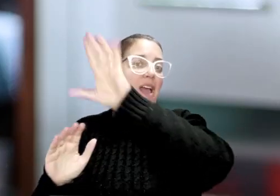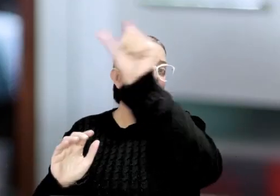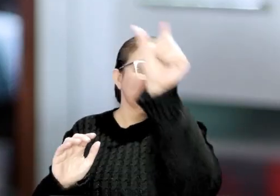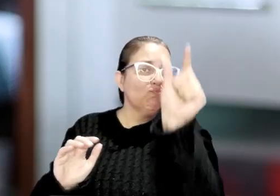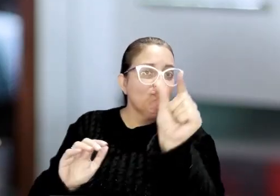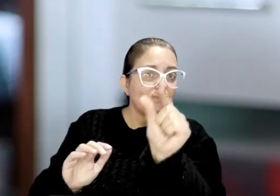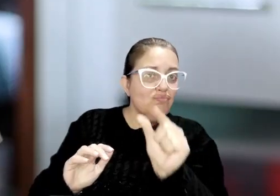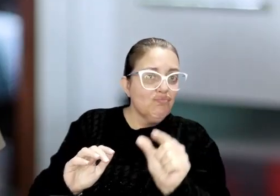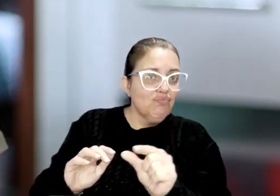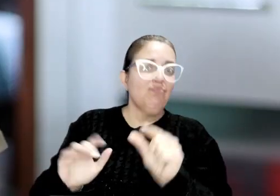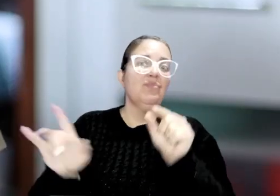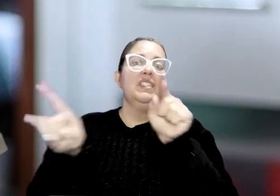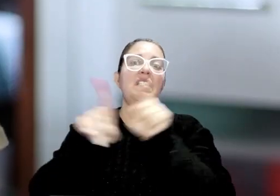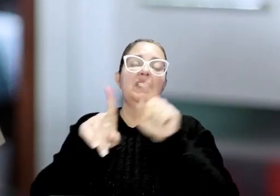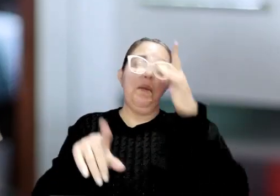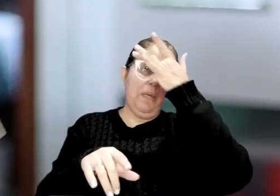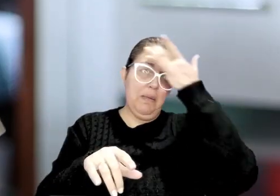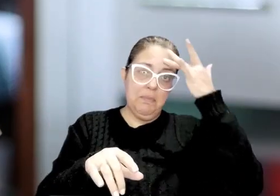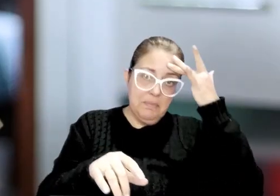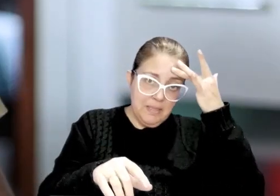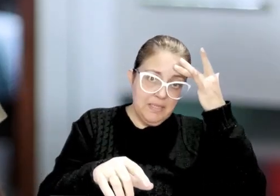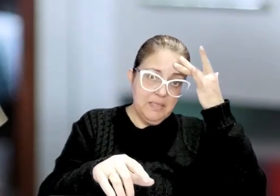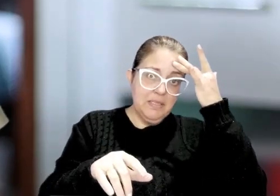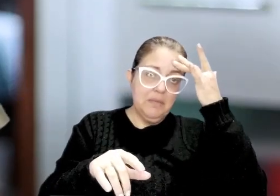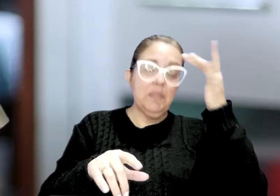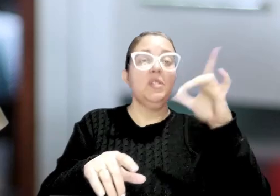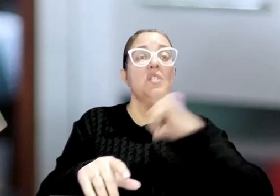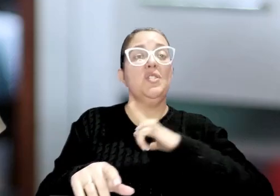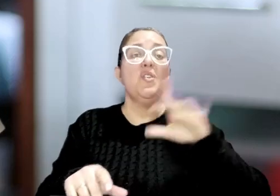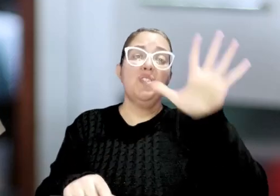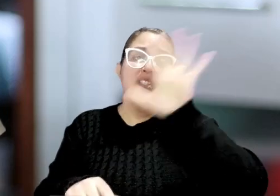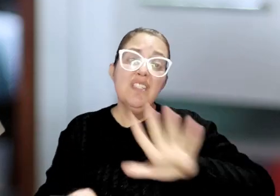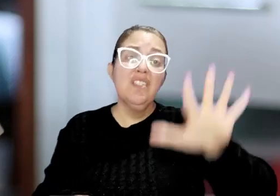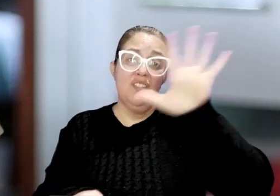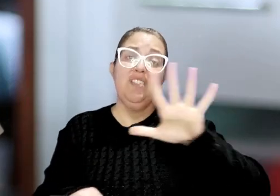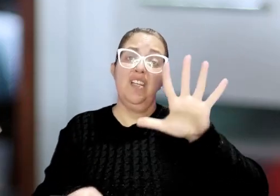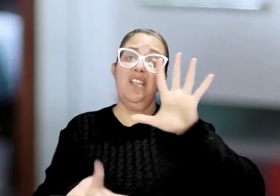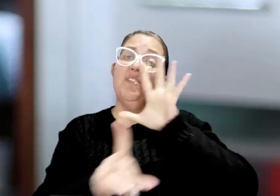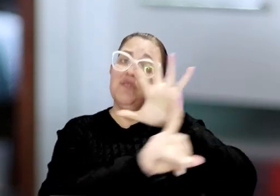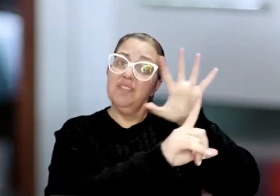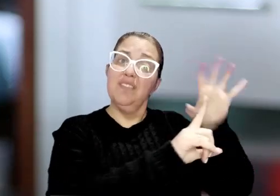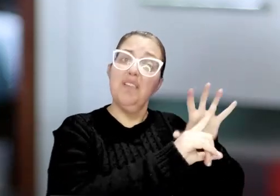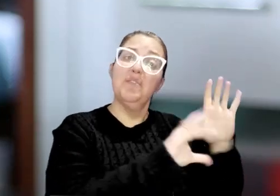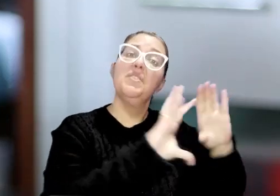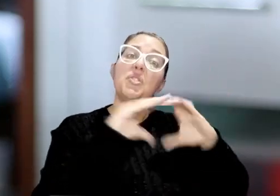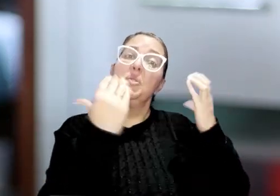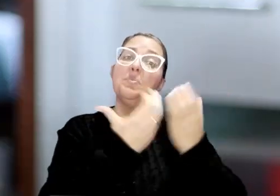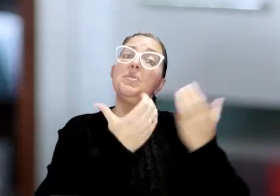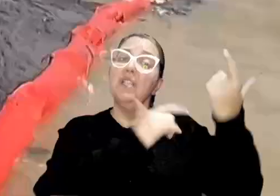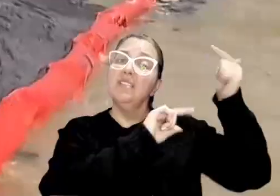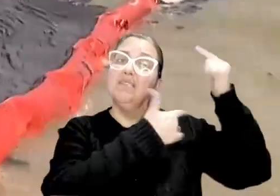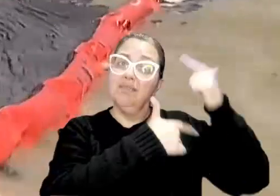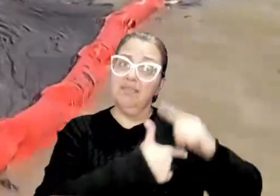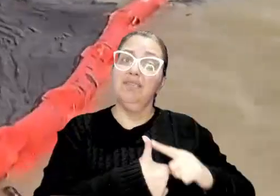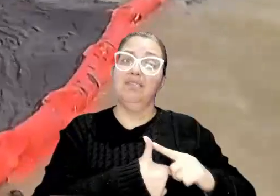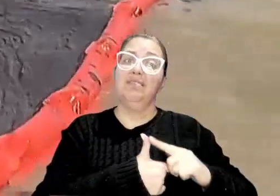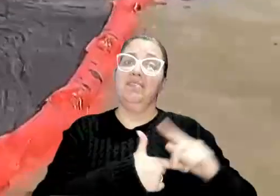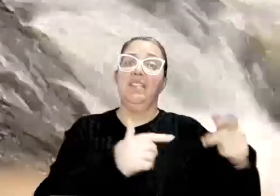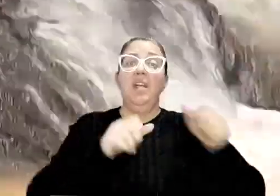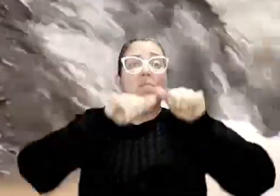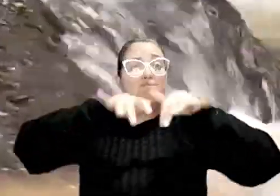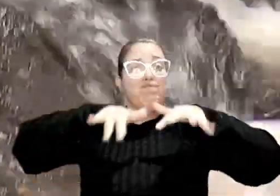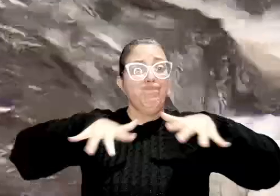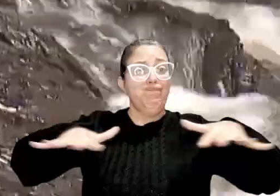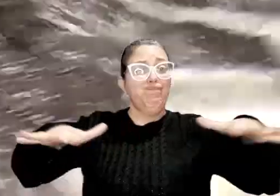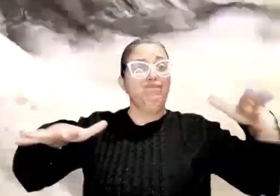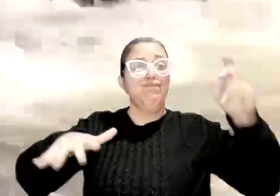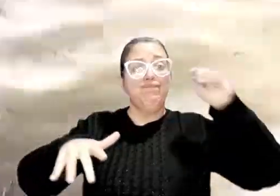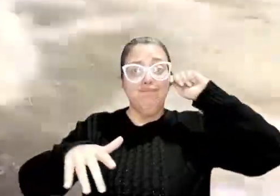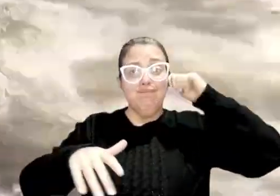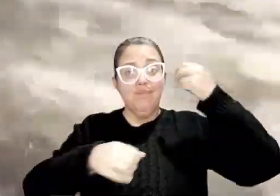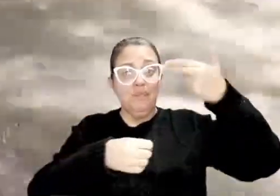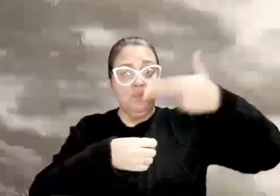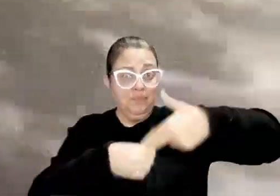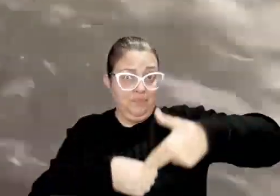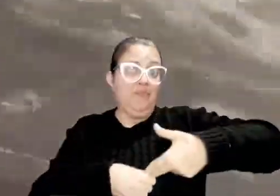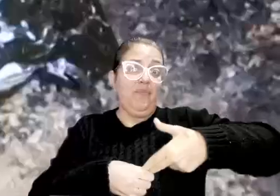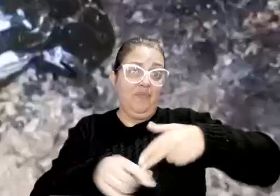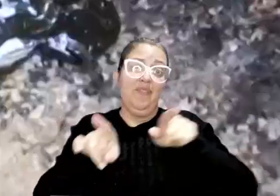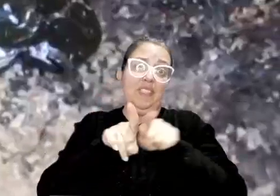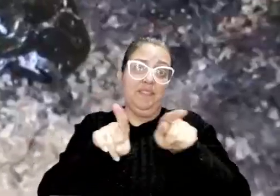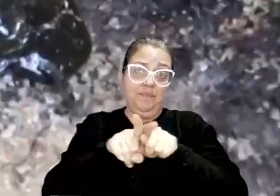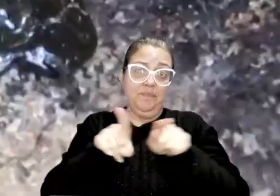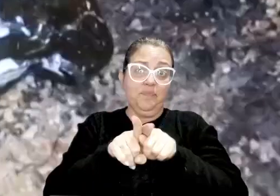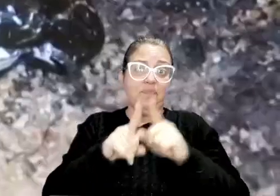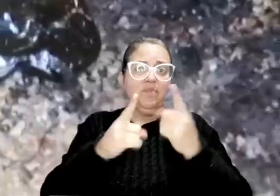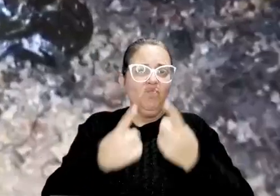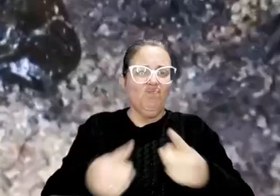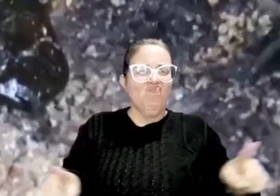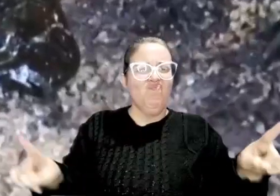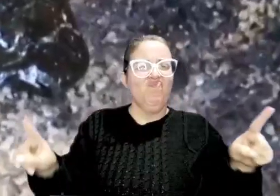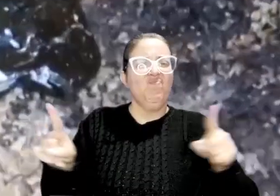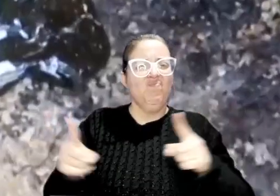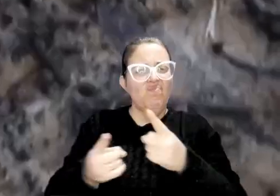daqui em geral né vai vai ser afetado né com com com essa questão de vazamento né [Música]